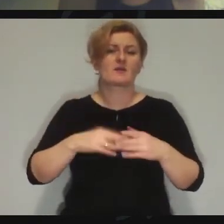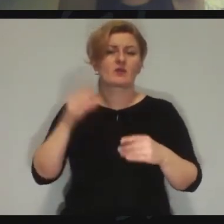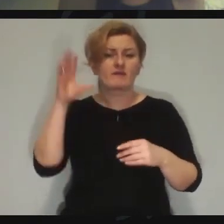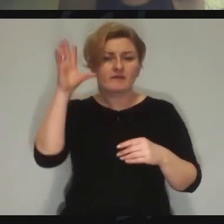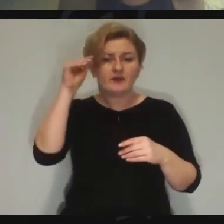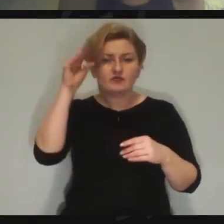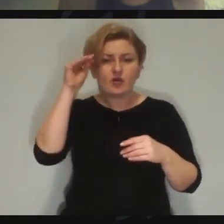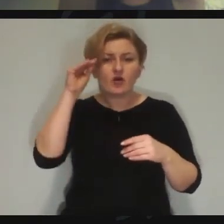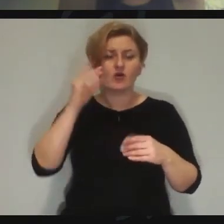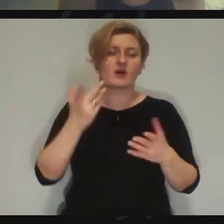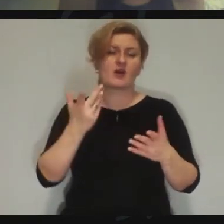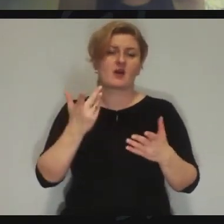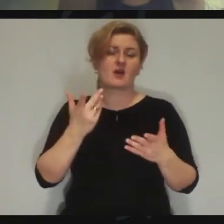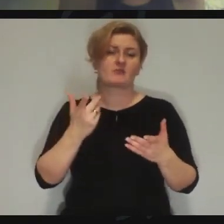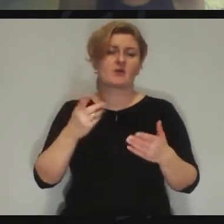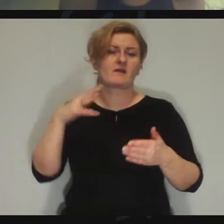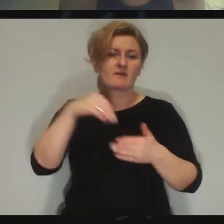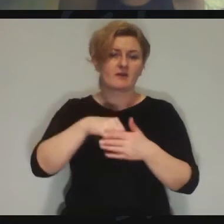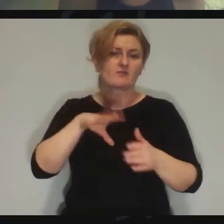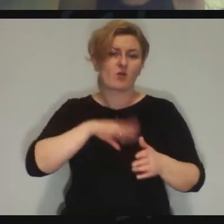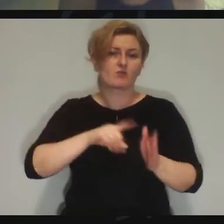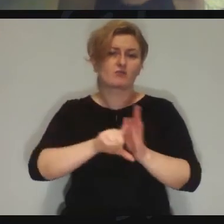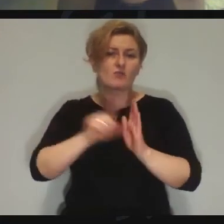i w ramach tego mogą też pójść na zajęcia nieobowiązkowe?